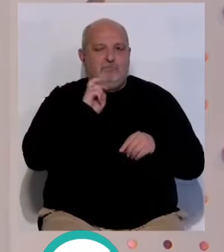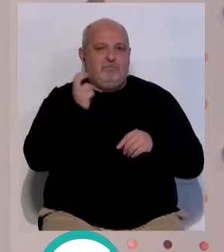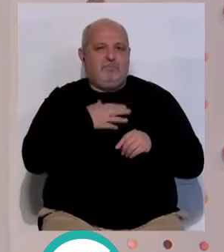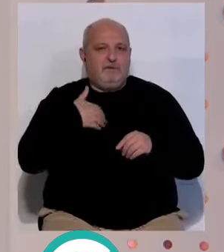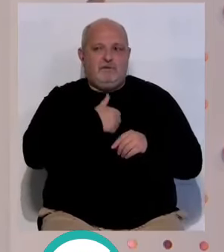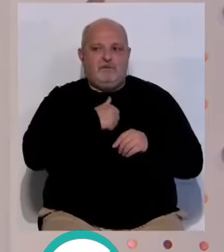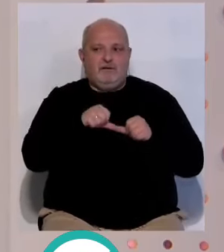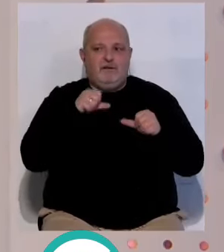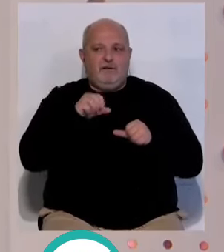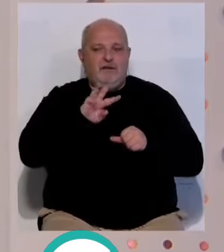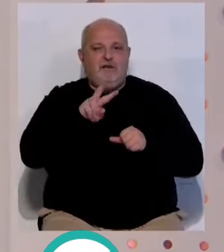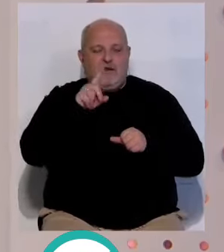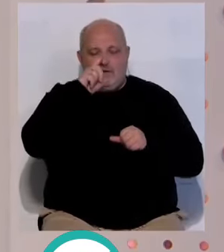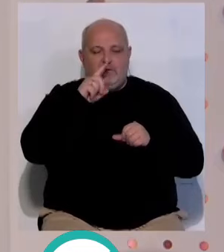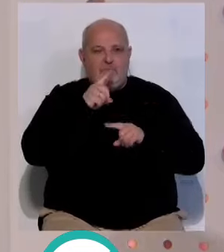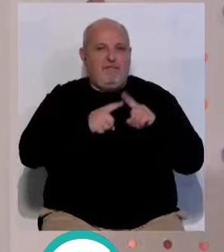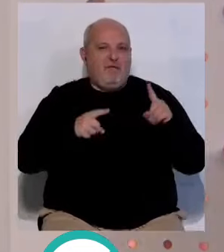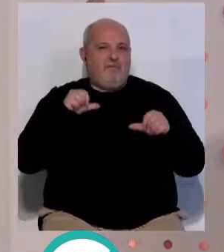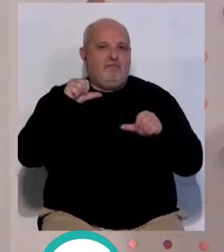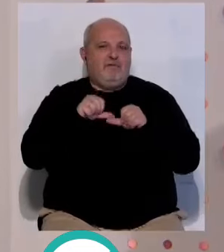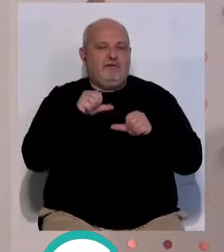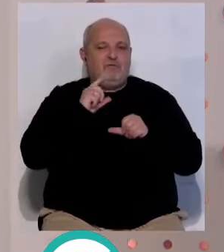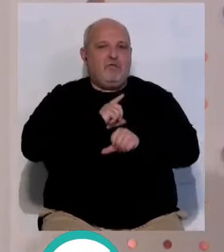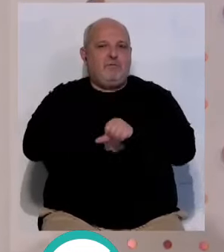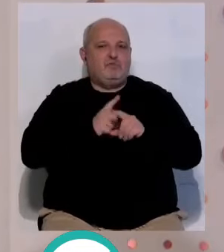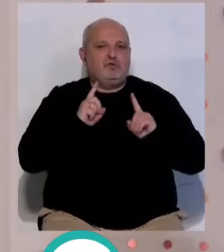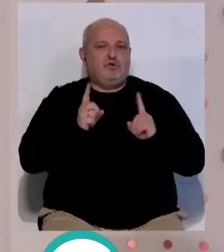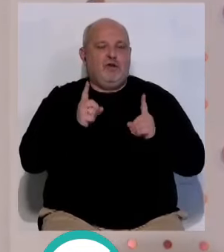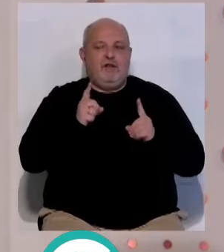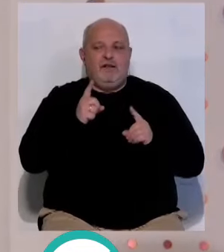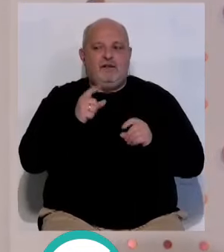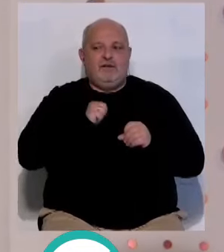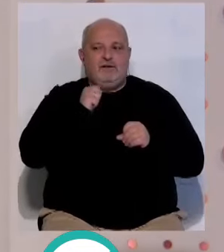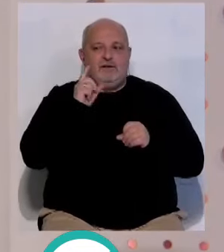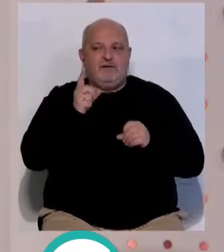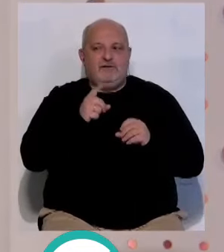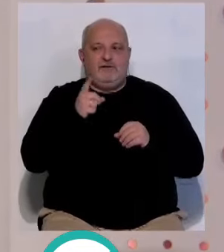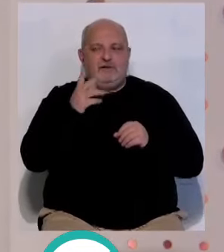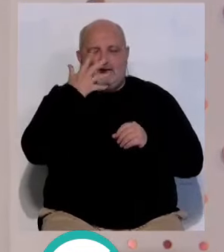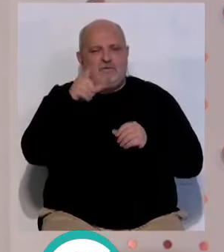me llevé 32 años y medio dedicado al deporte te tocó carnaval en algún momento también un añito